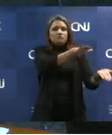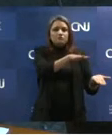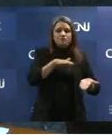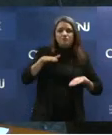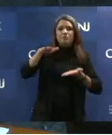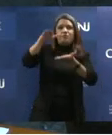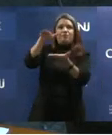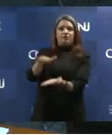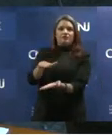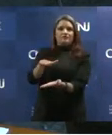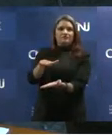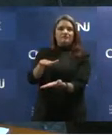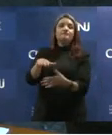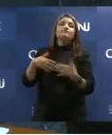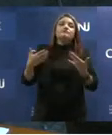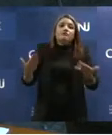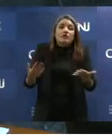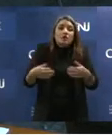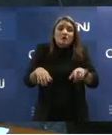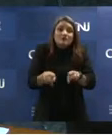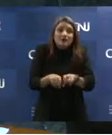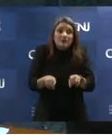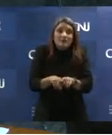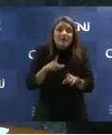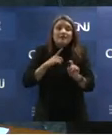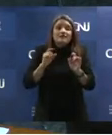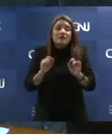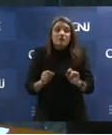E, além disso, houve uma redução do número de servidores, ou seja,